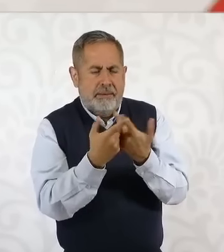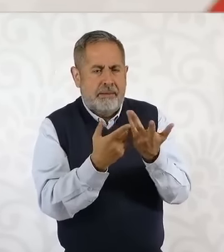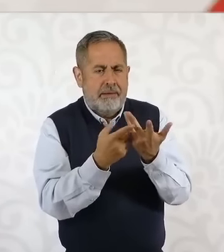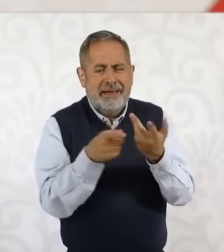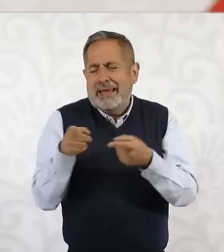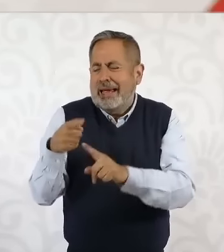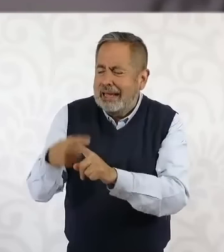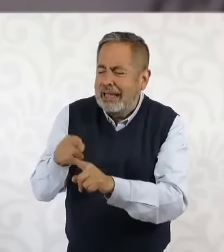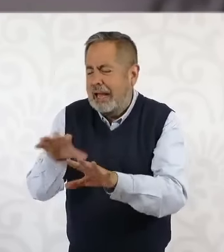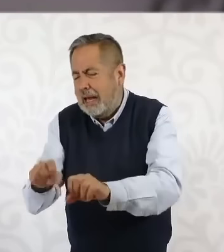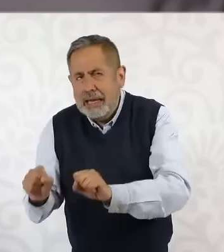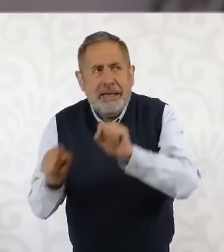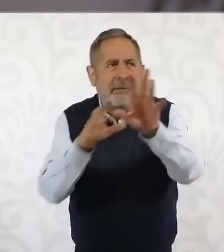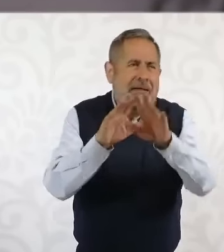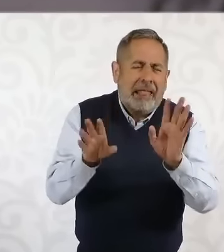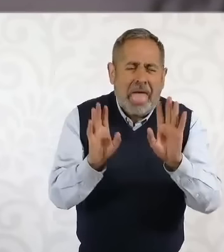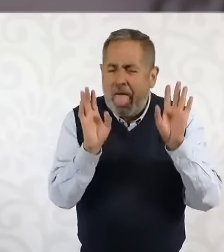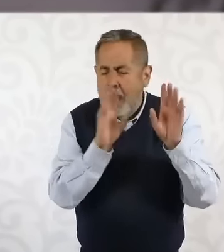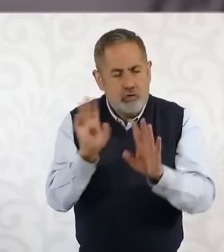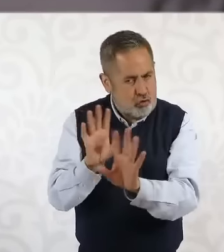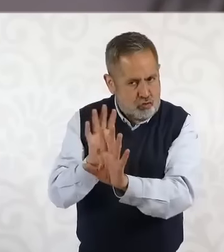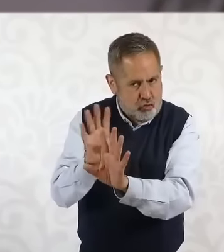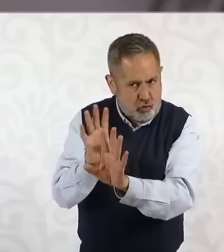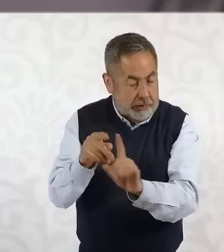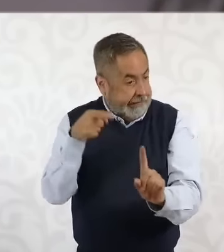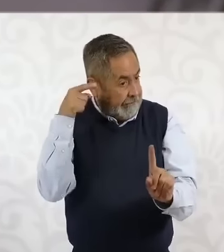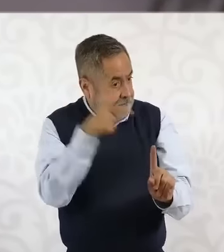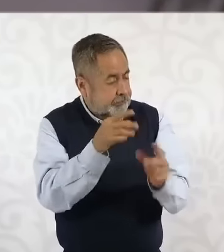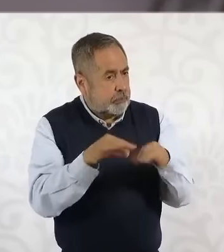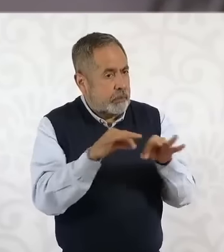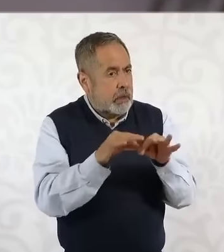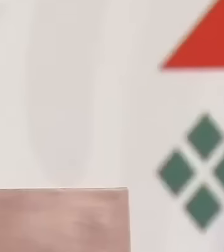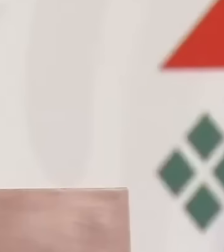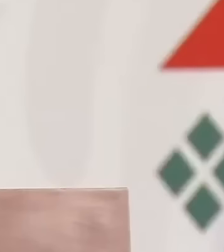esta persona que en su momento no se conocía que había sido el piloto de esa aeronave y que después